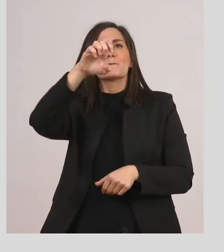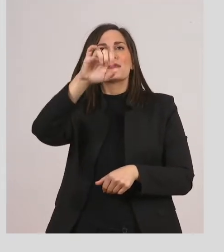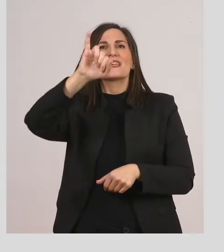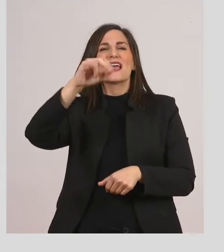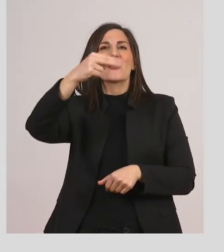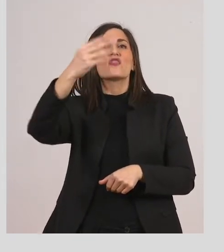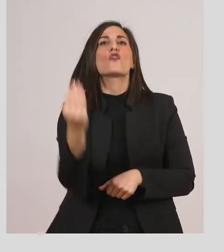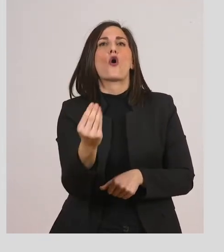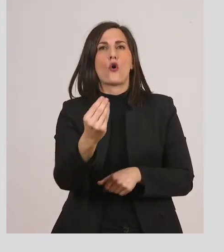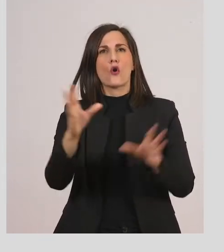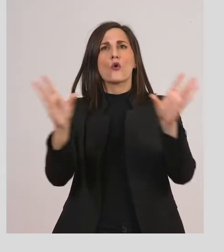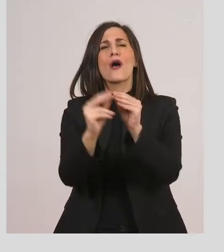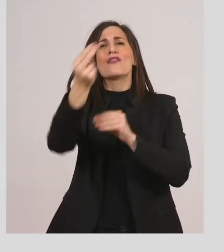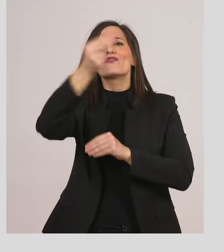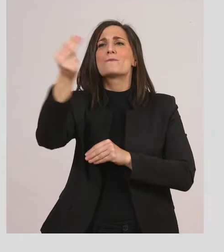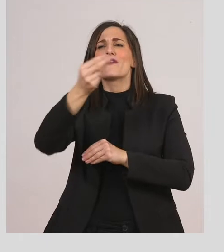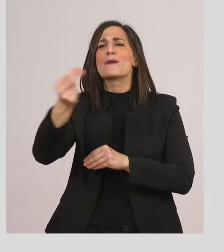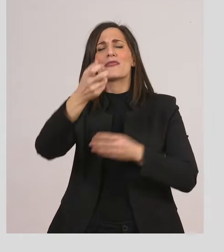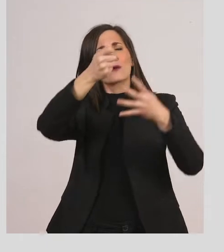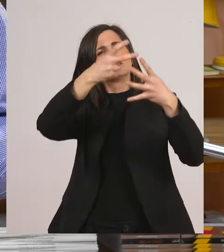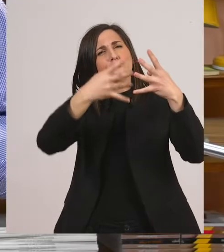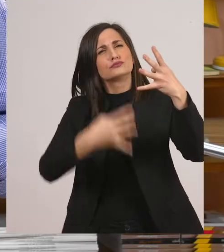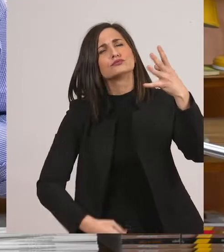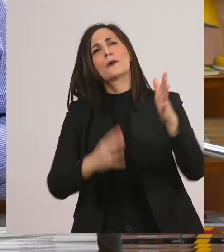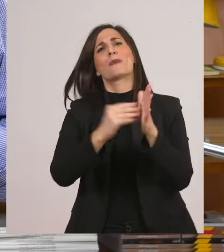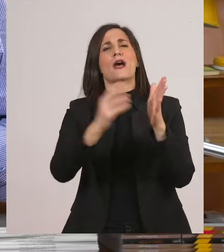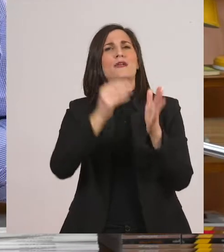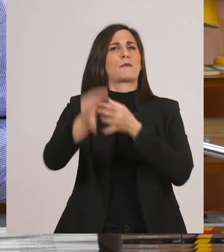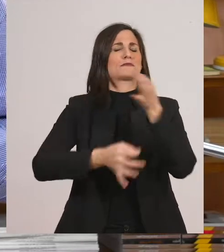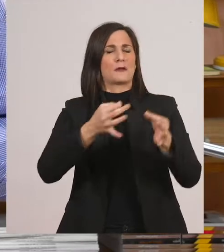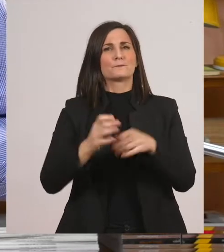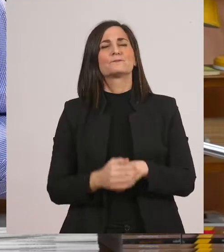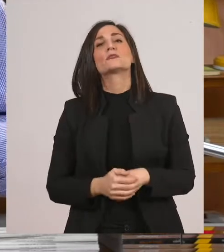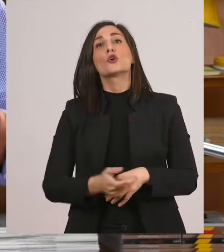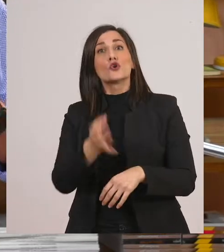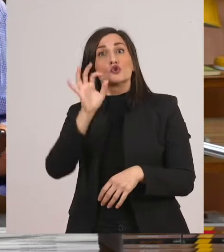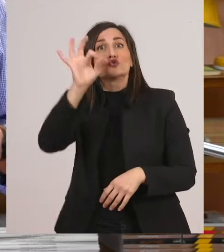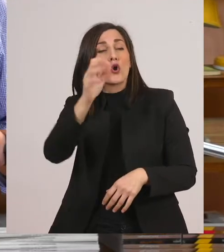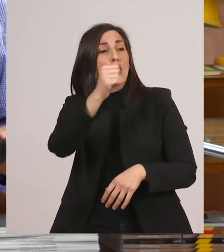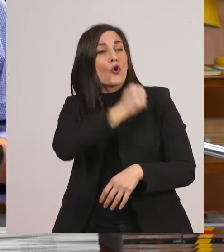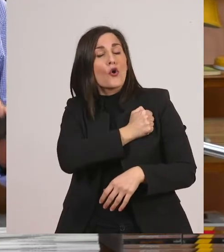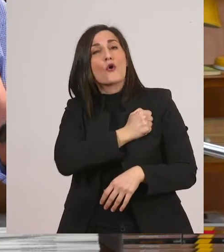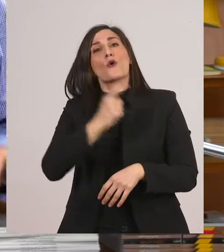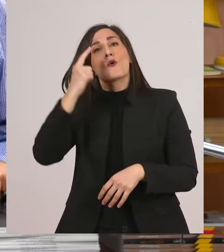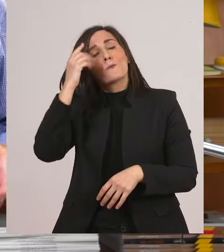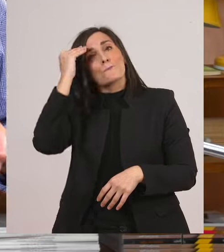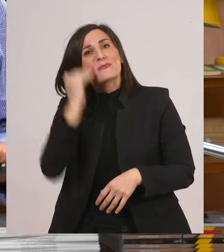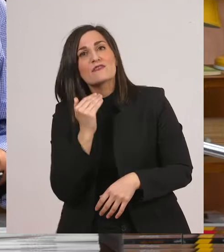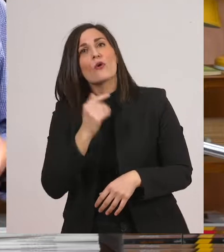Για ένα οποιοδήποτε θέμα. Και θα δούμε πολλά παραδείγματα παραπέρα. Για να πείσω, χρειάζομαι μία άποψη, την οποία πρέπει να εκφέρω στον άλλον.